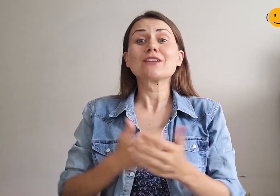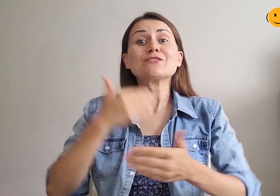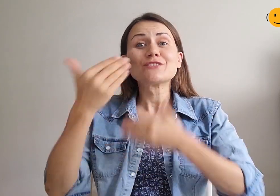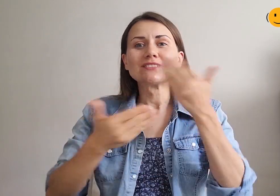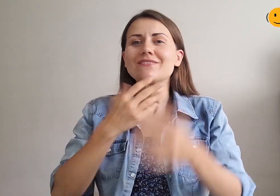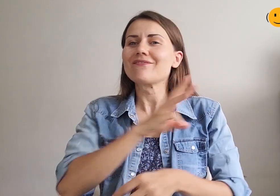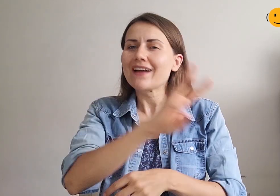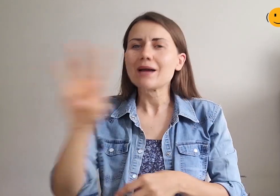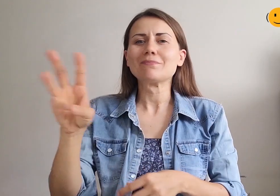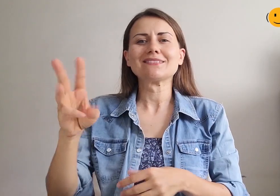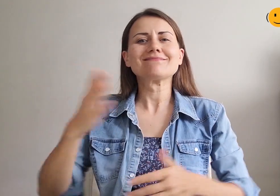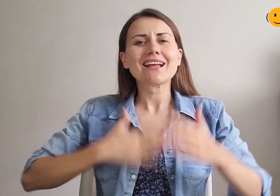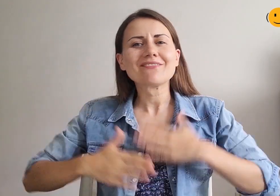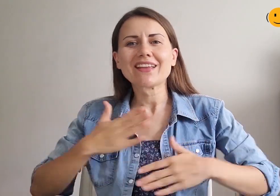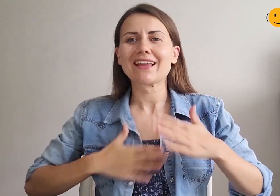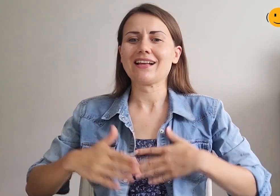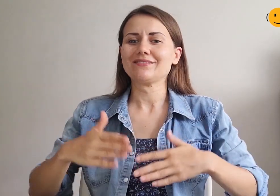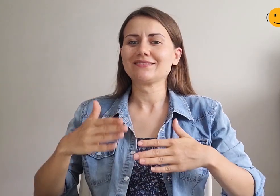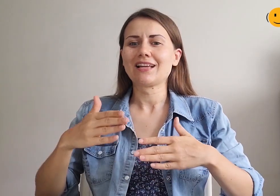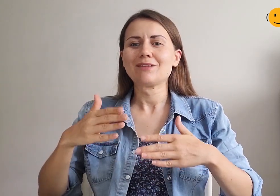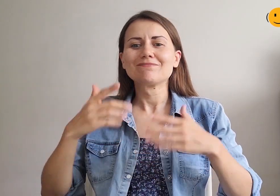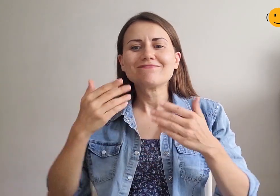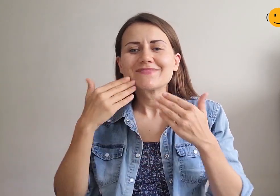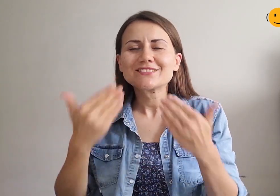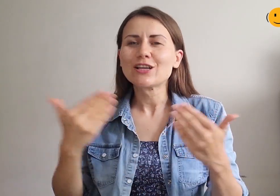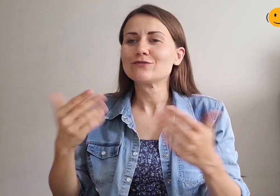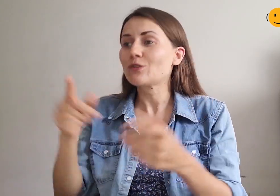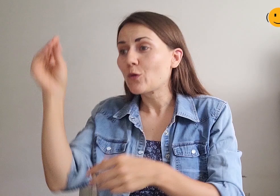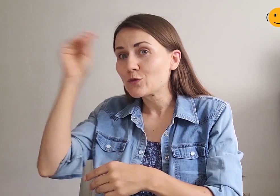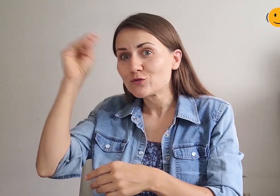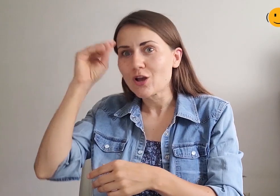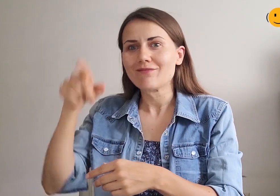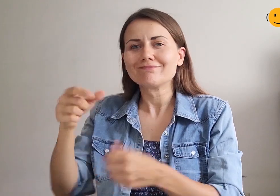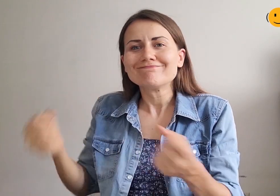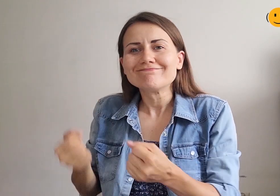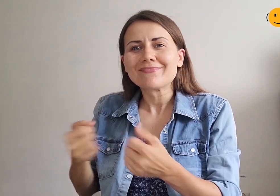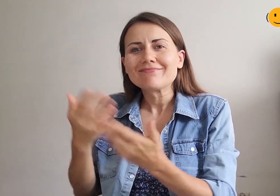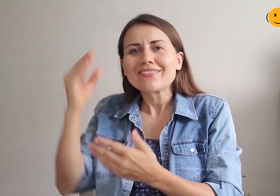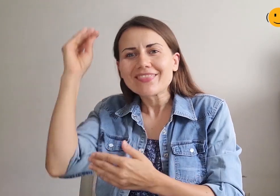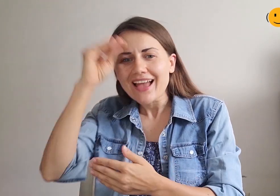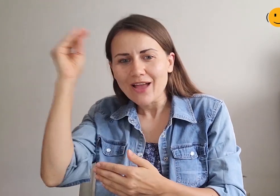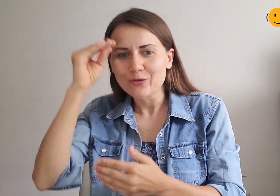Życzymy Wam satysfakcji z pracy, wdzięcznych uczniów i zapału do nauczania.